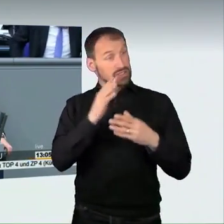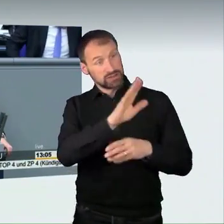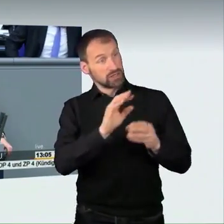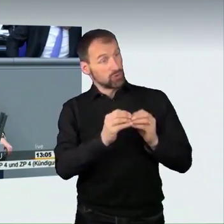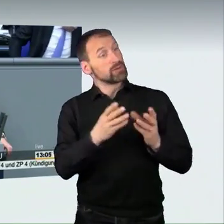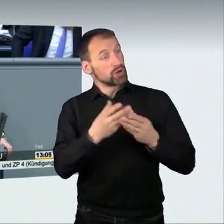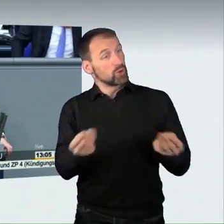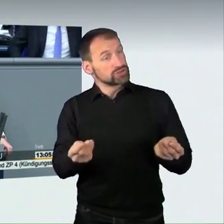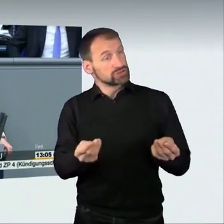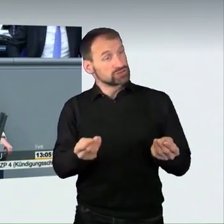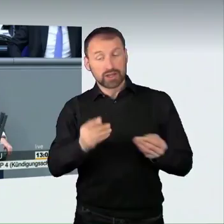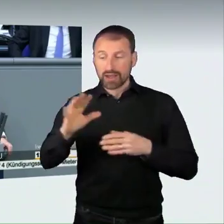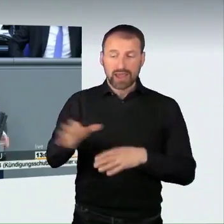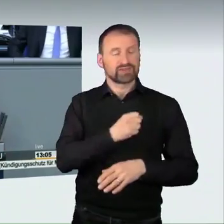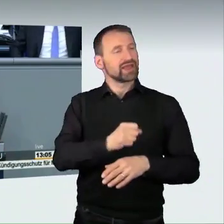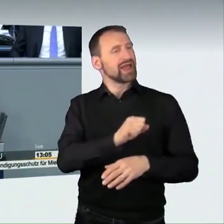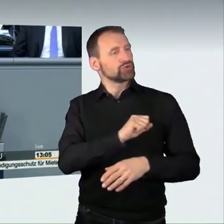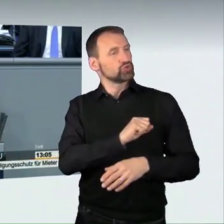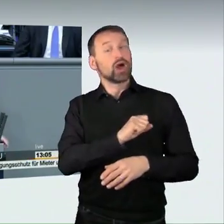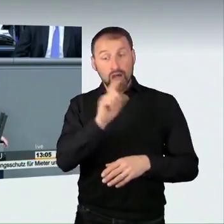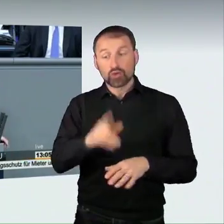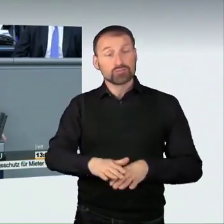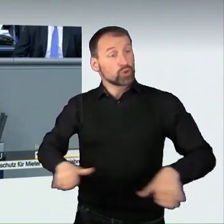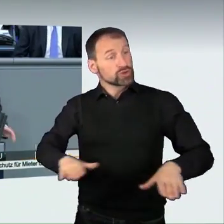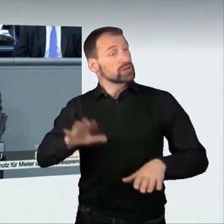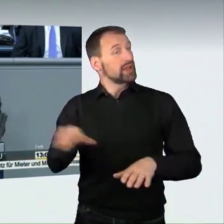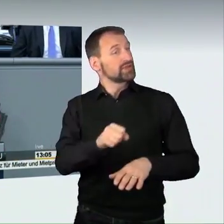bis hin zur Bodenenteignung bedeuten. Dann bräuchte der Vermieter